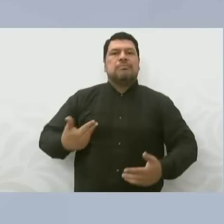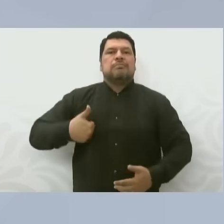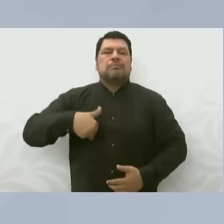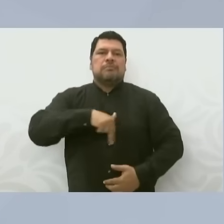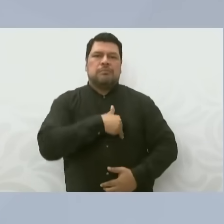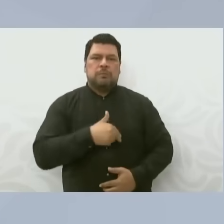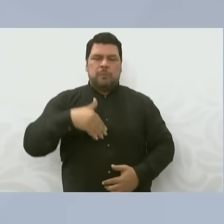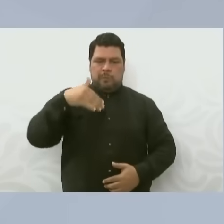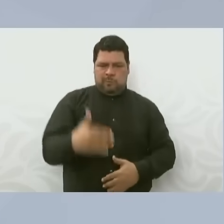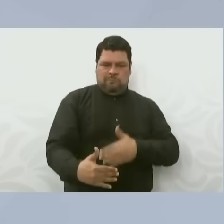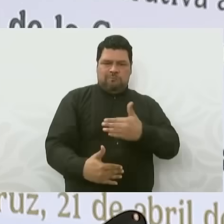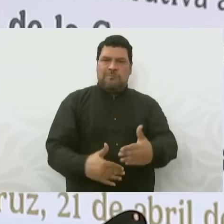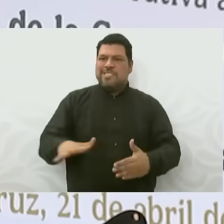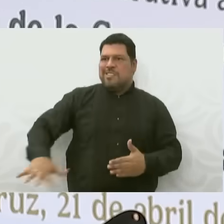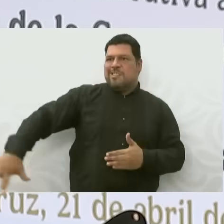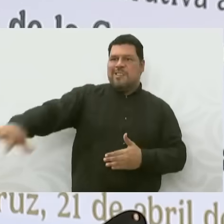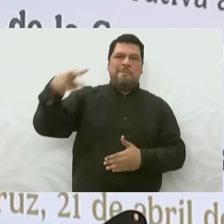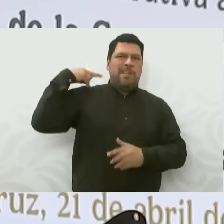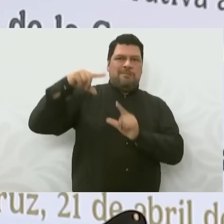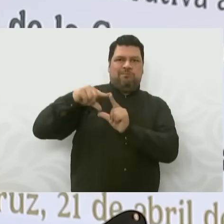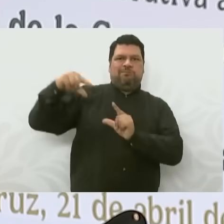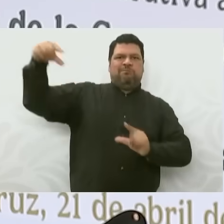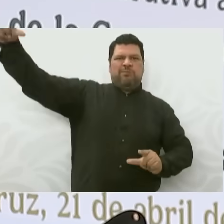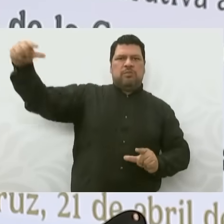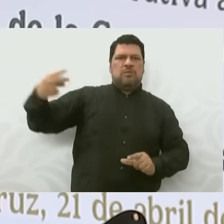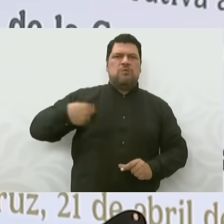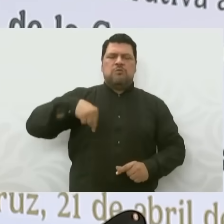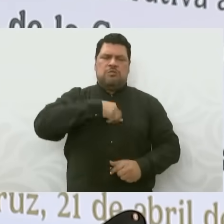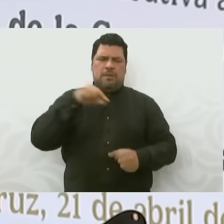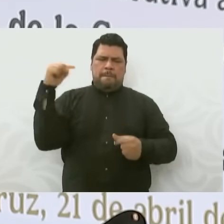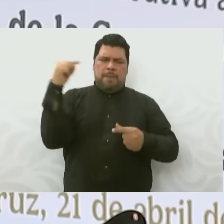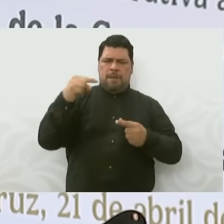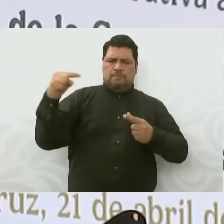institución y el puebloano refrendamos los principios que viven en nosotras y